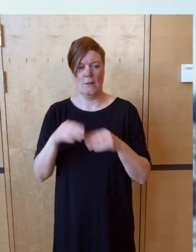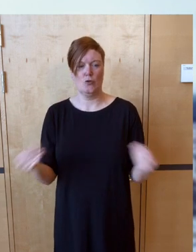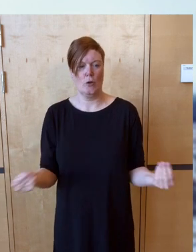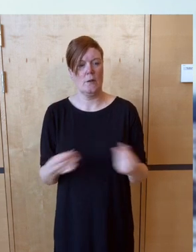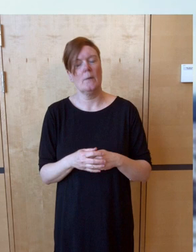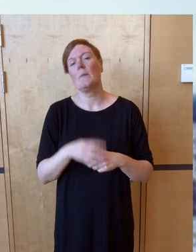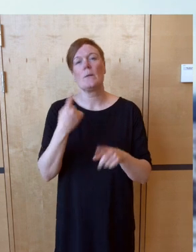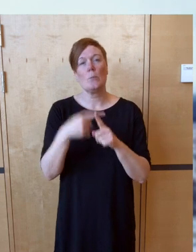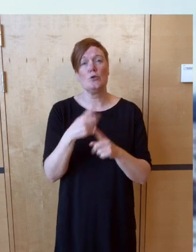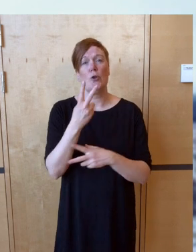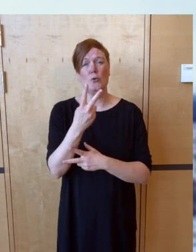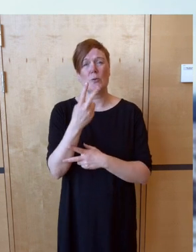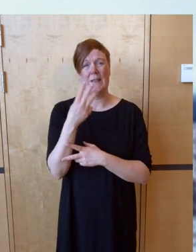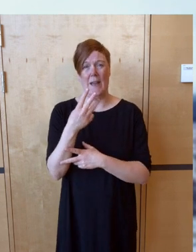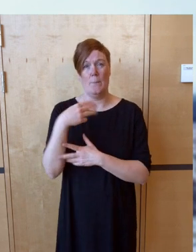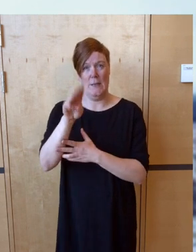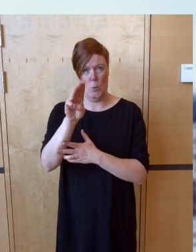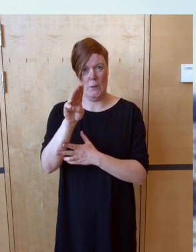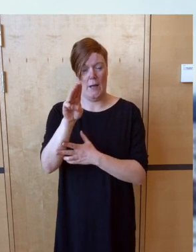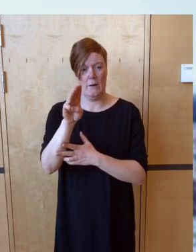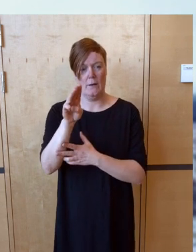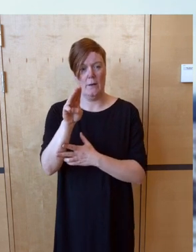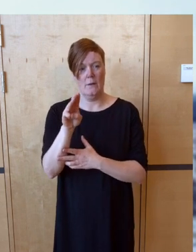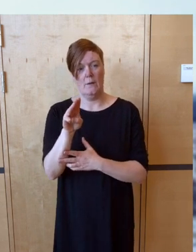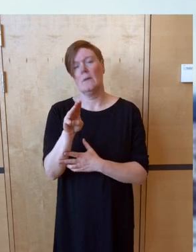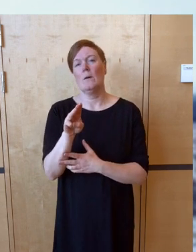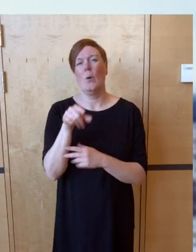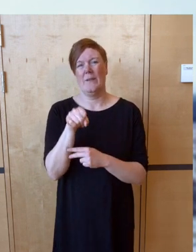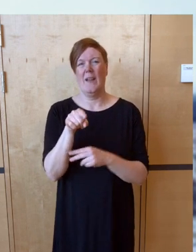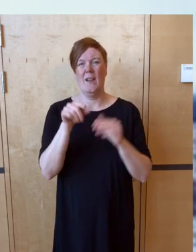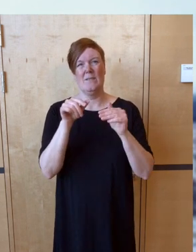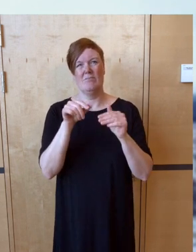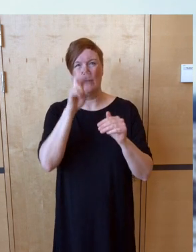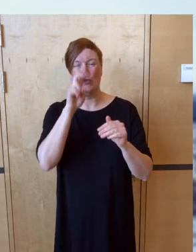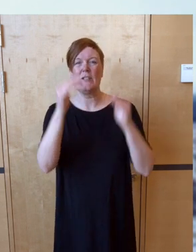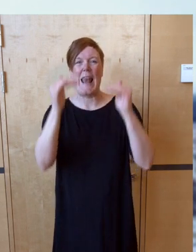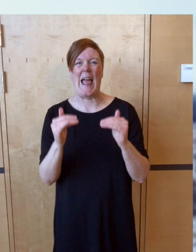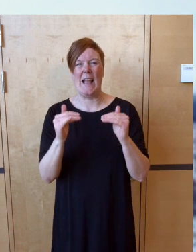Vilket är ju betydligt lägre än under ett normalår Och jag kommer gå in på